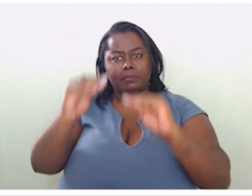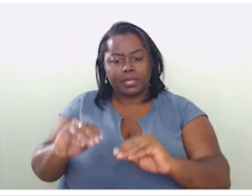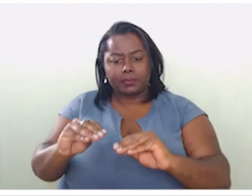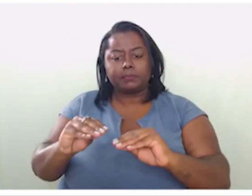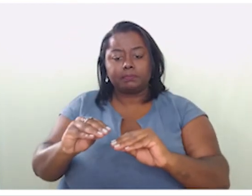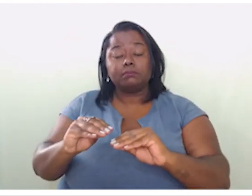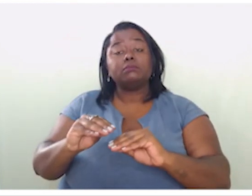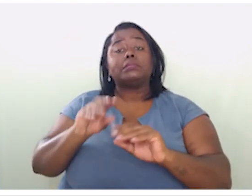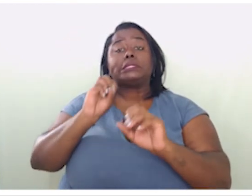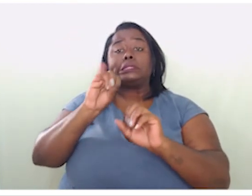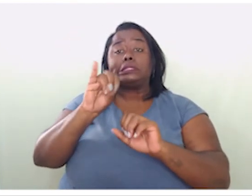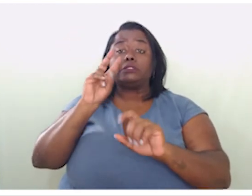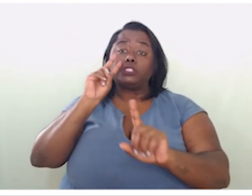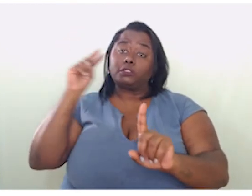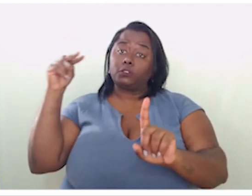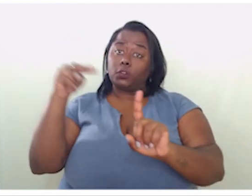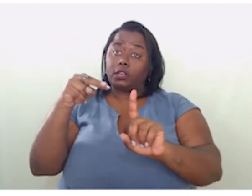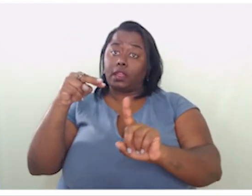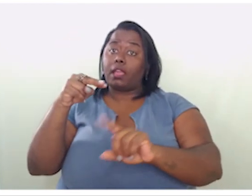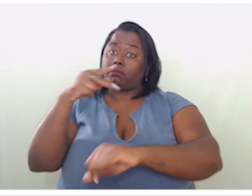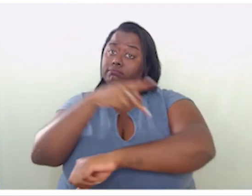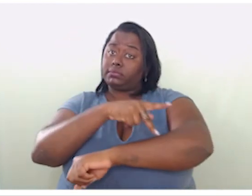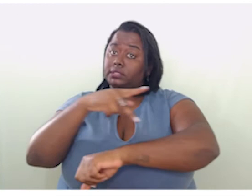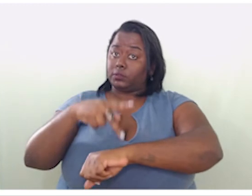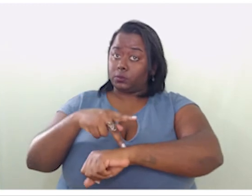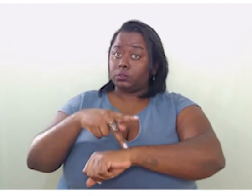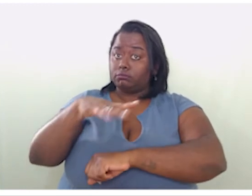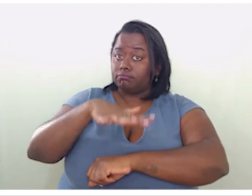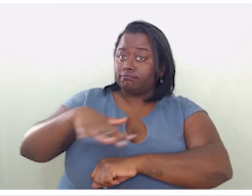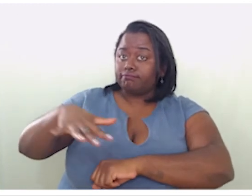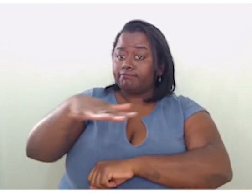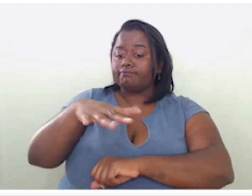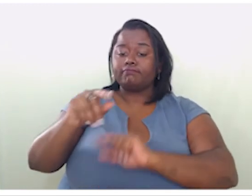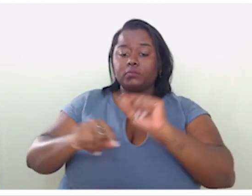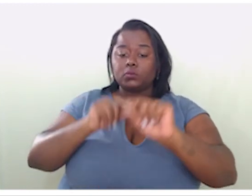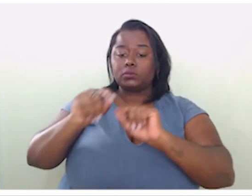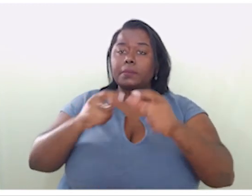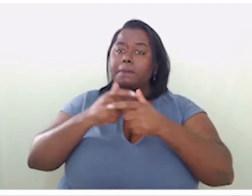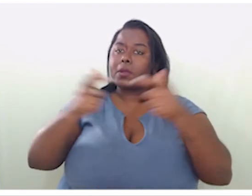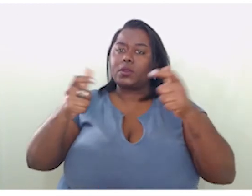grupos de pares tuvieron control de tutoría, ellos fueron responsables por eso